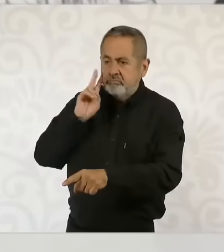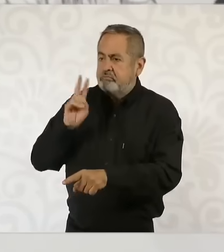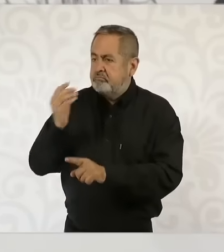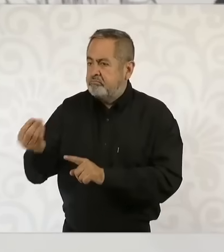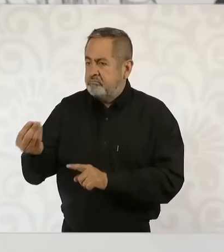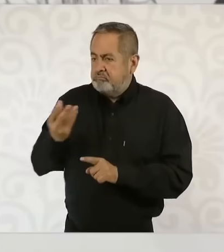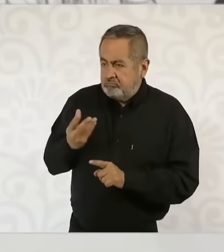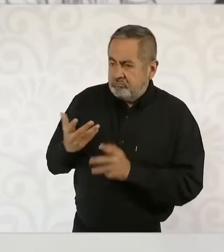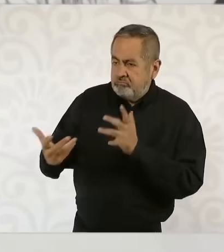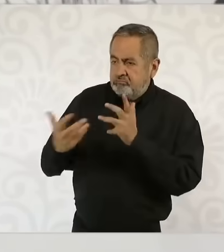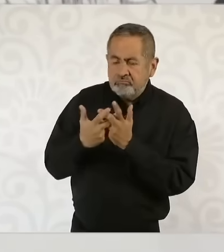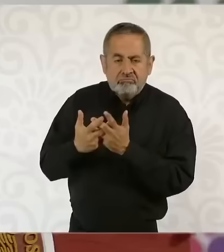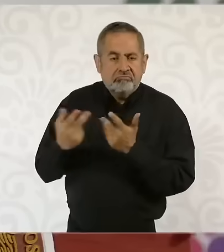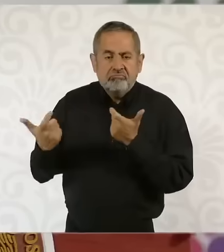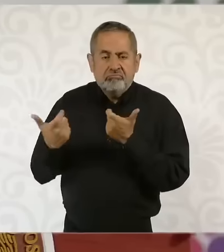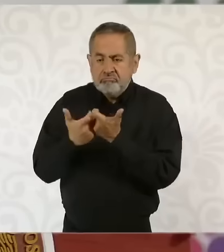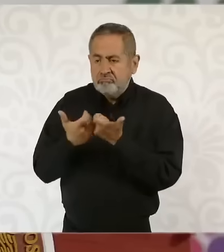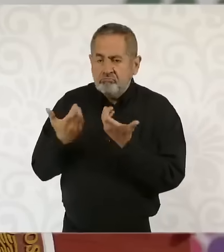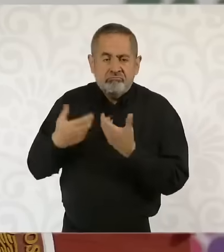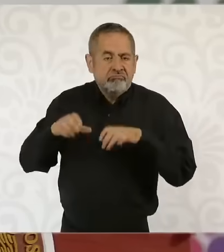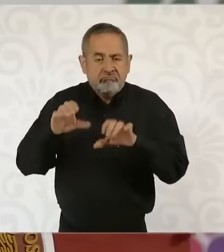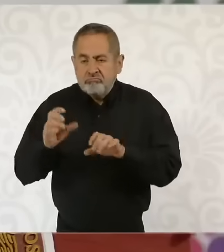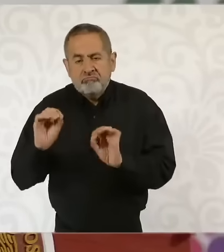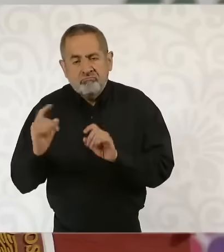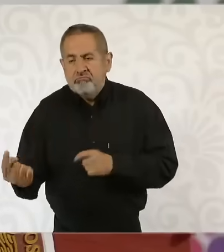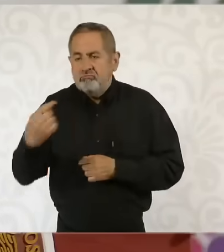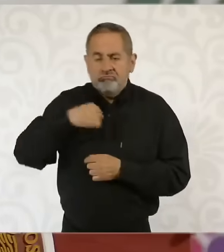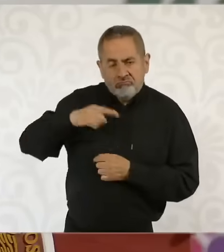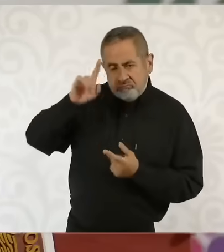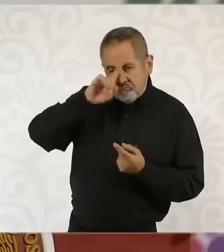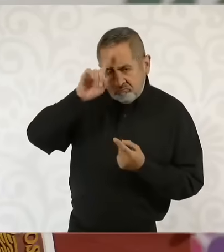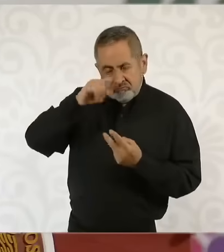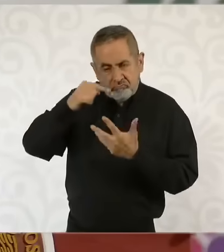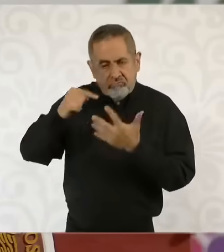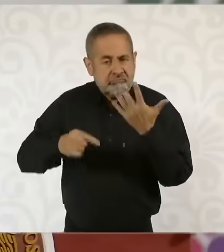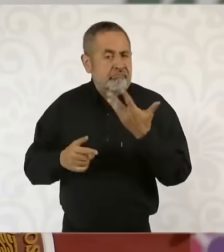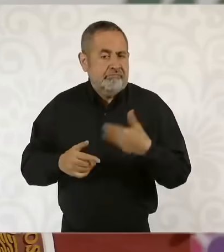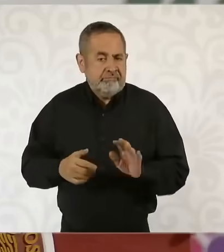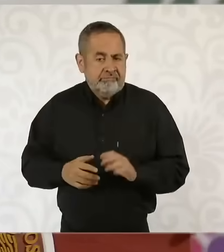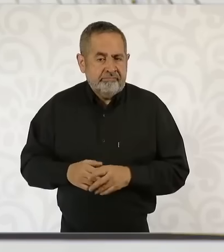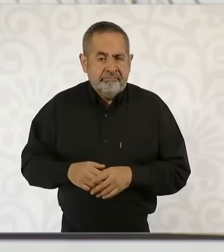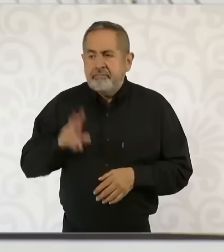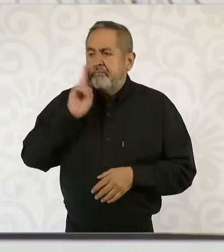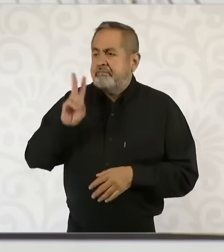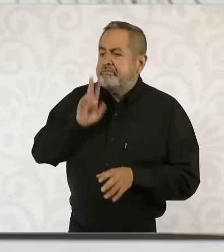de inversiones conjuntas o de asesoría técnica, en fin, no solamente es que vendemos y que compramos,